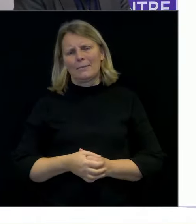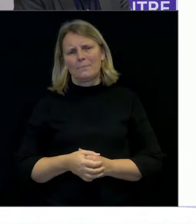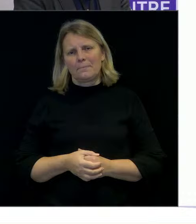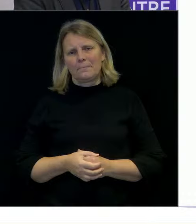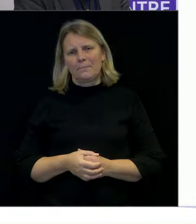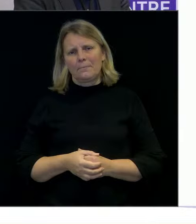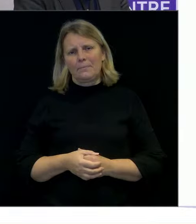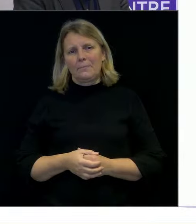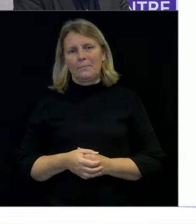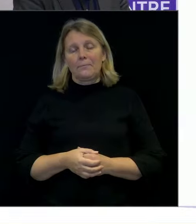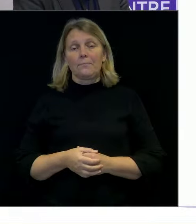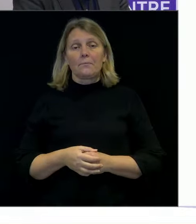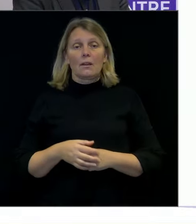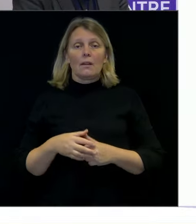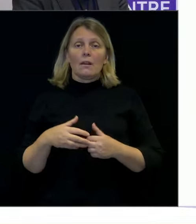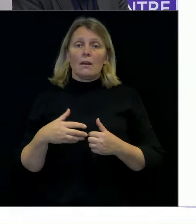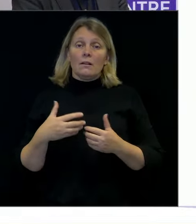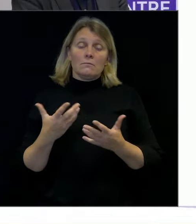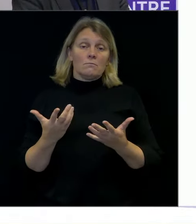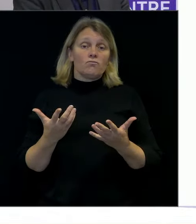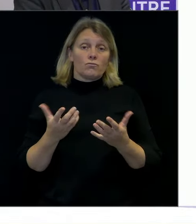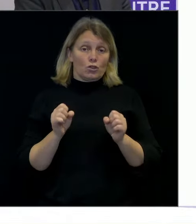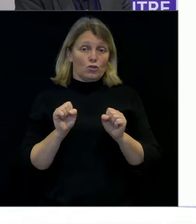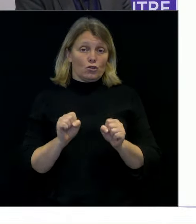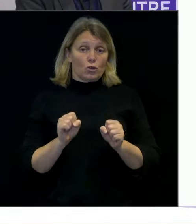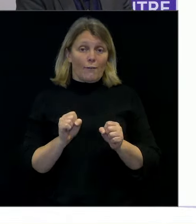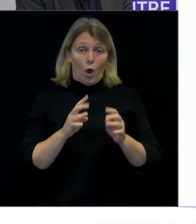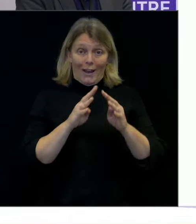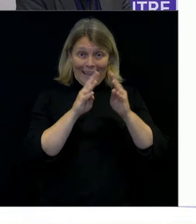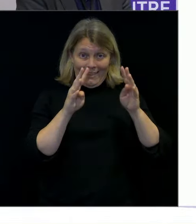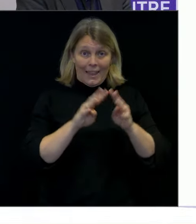Ska vara stålar inblandat.